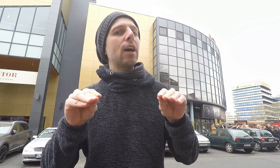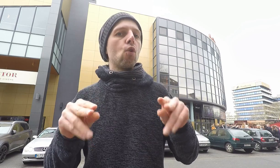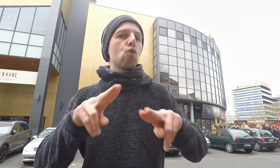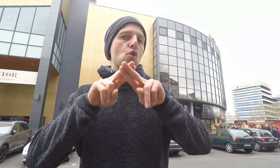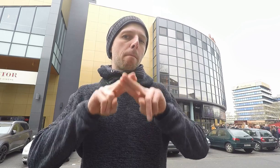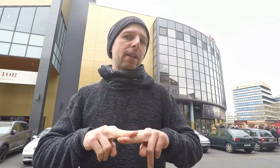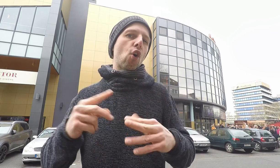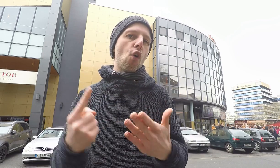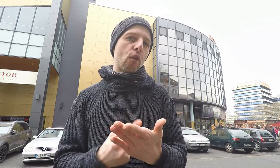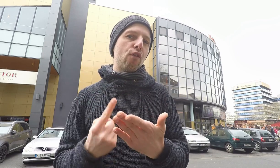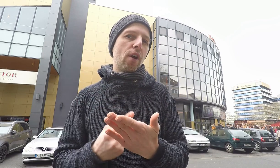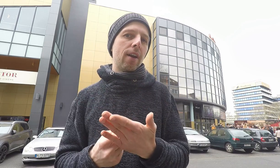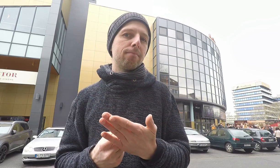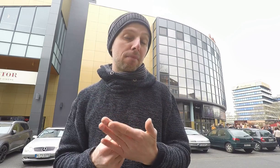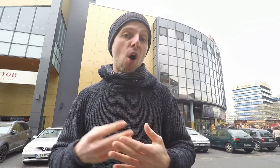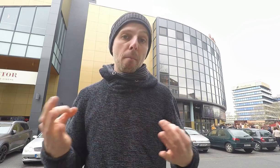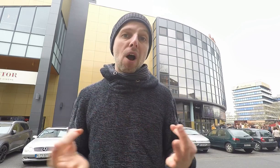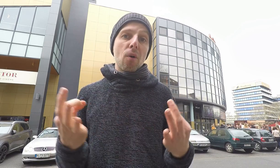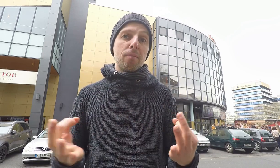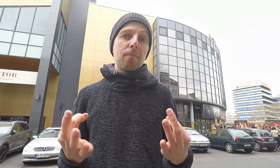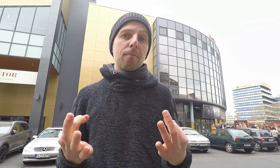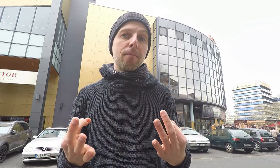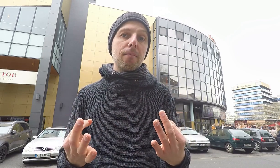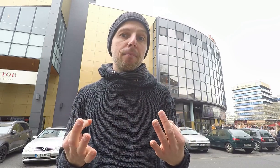und mehr Sonderpädagogische Betreuung laut.